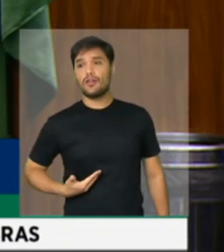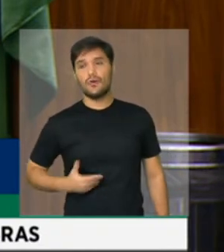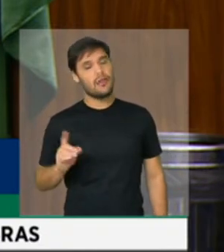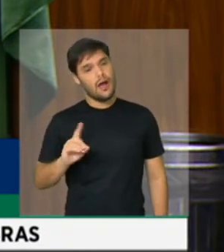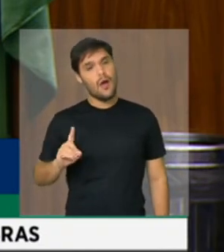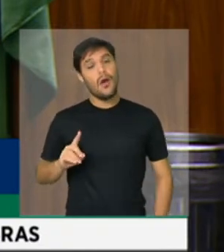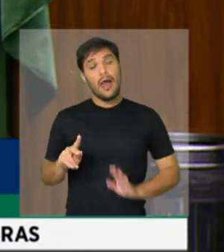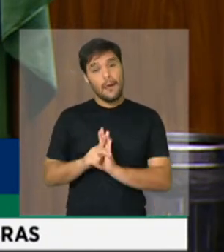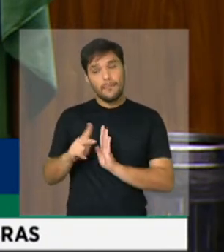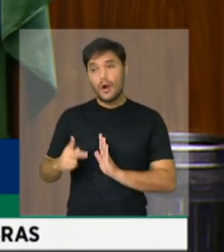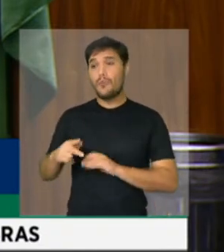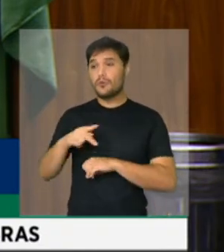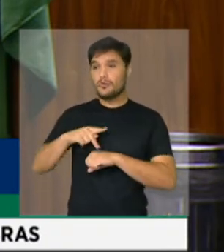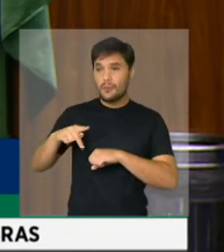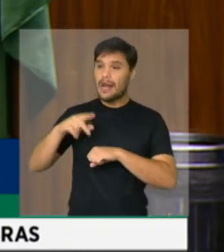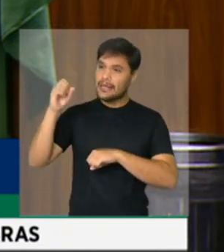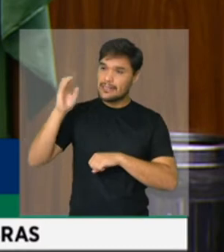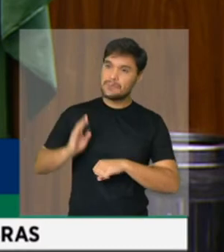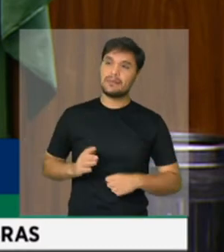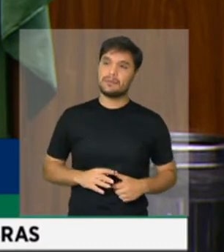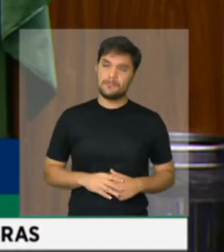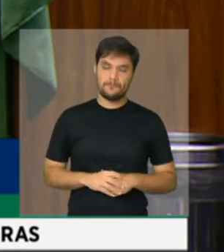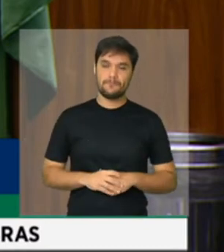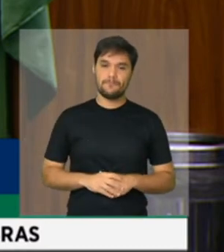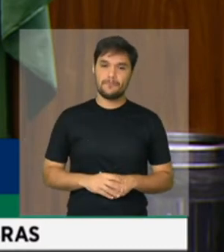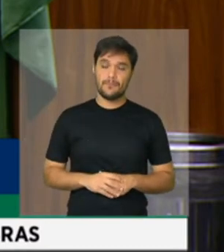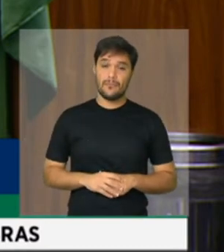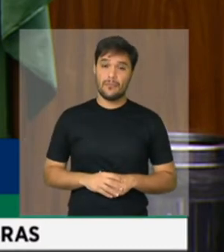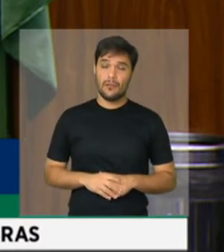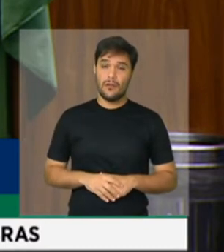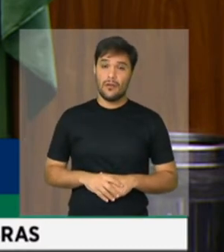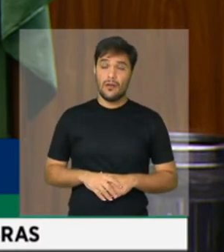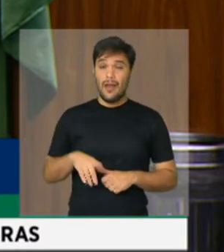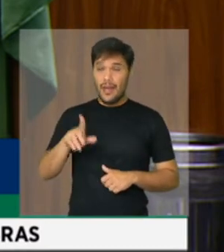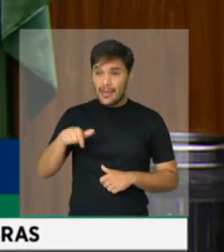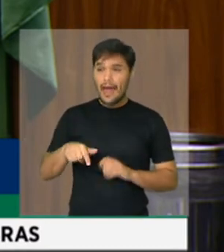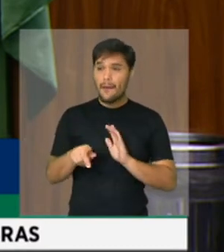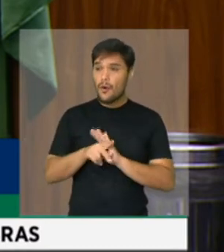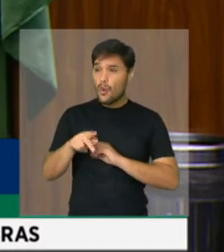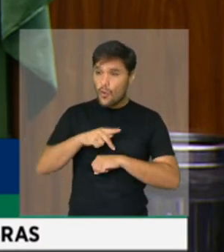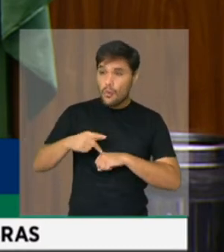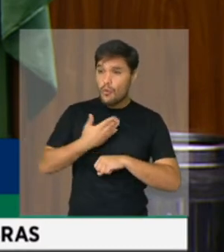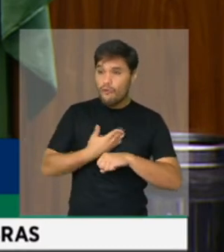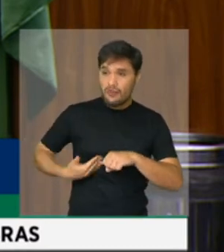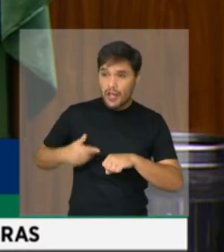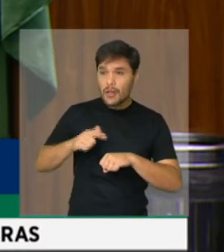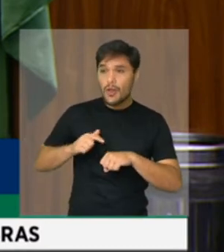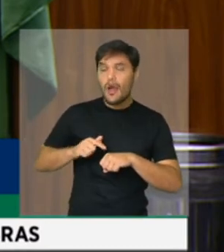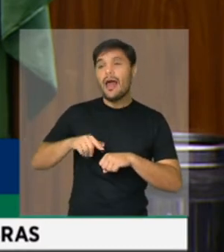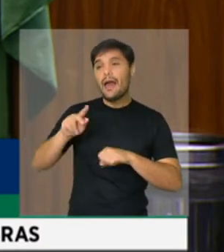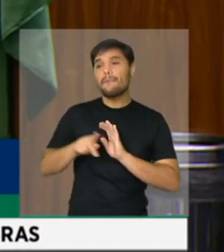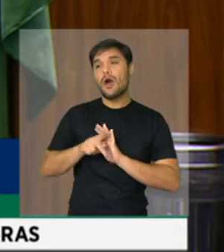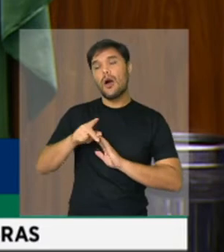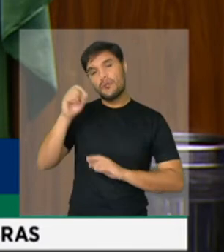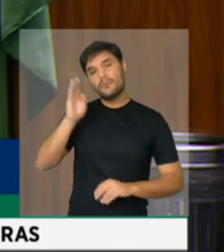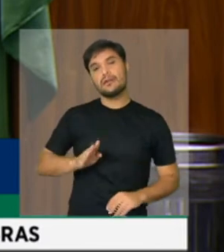A UM GOVERNO, PERTENCE AO ESTADO BRASILEIRO. E O ESTADO É A ORGANIZAÇÃO POLÍTICA DA SOCIEDADE. ELA PERTENCE A